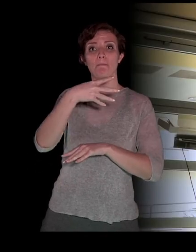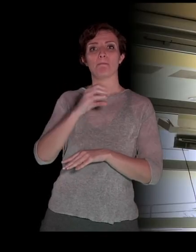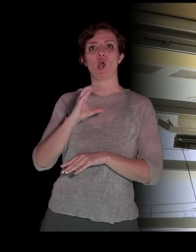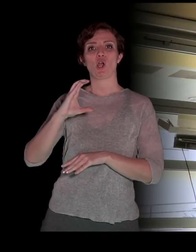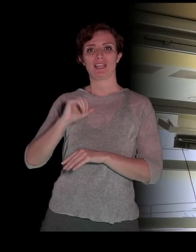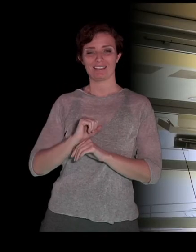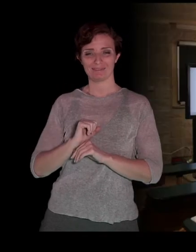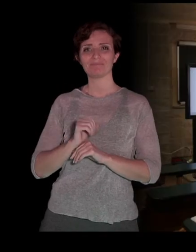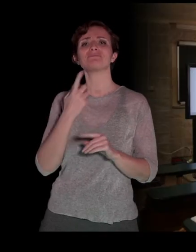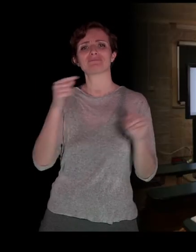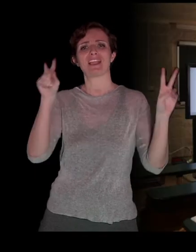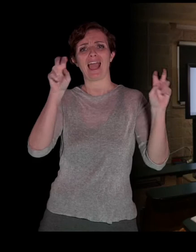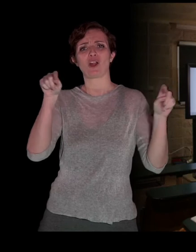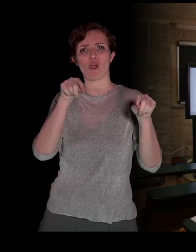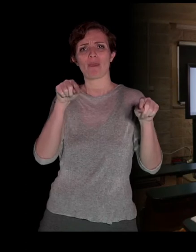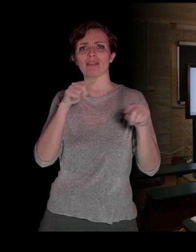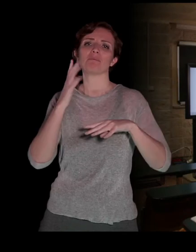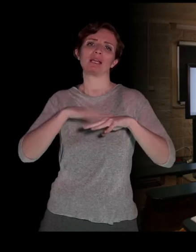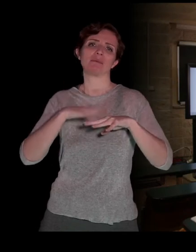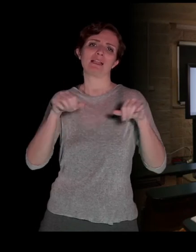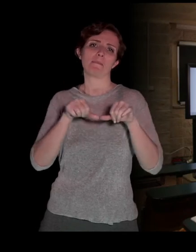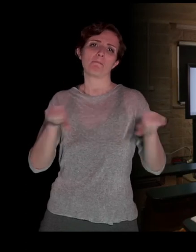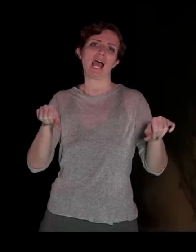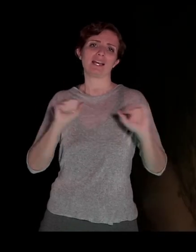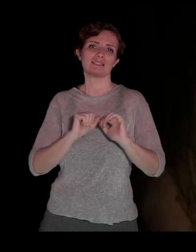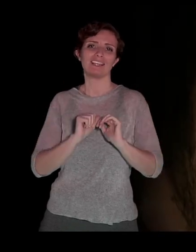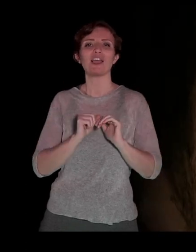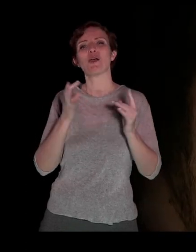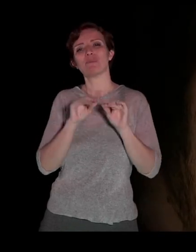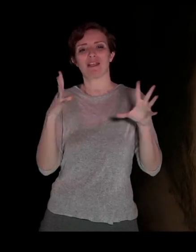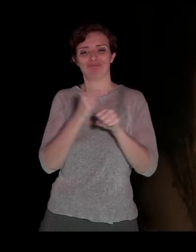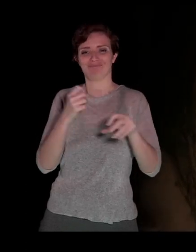che tratterà gli argomenti della matematica di base. Attraverso delle pillole di matematica,